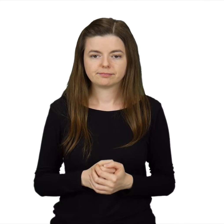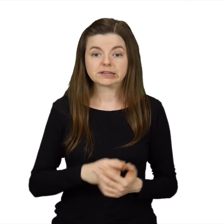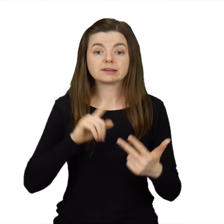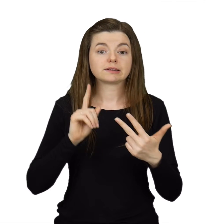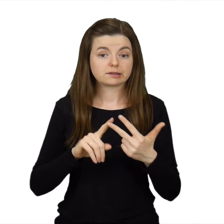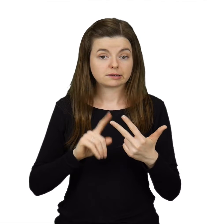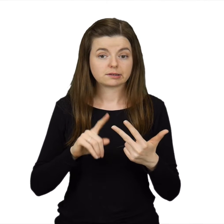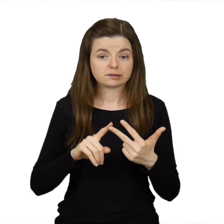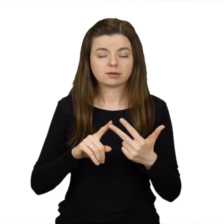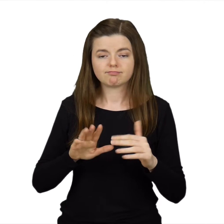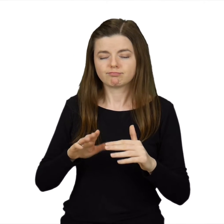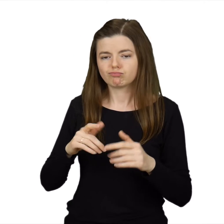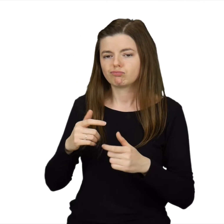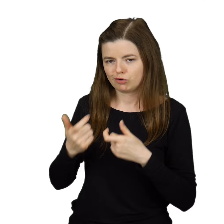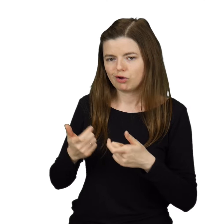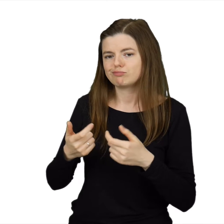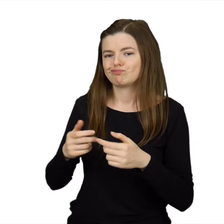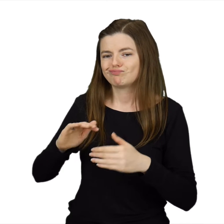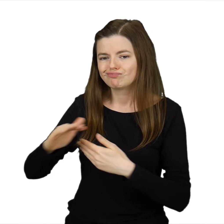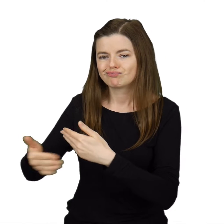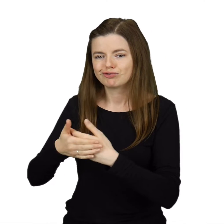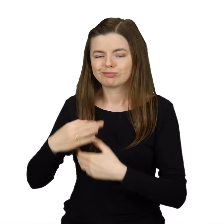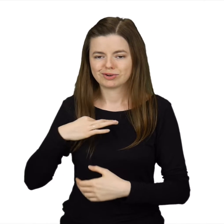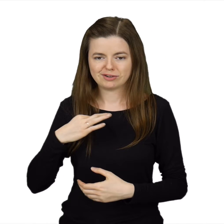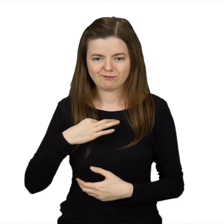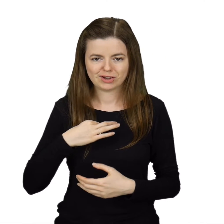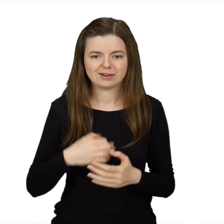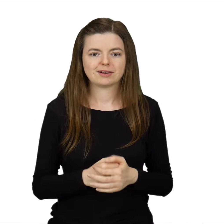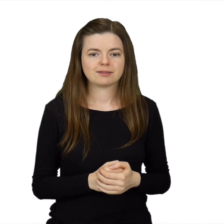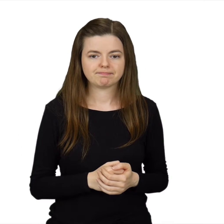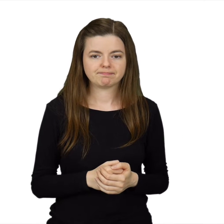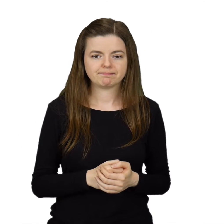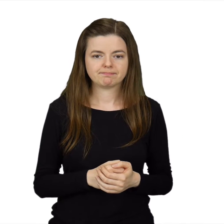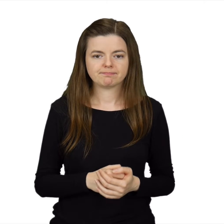udzielanie ślubów cywilnych,